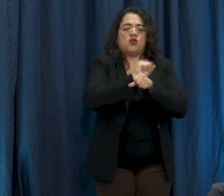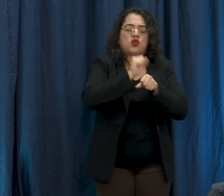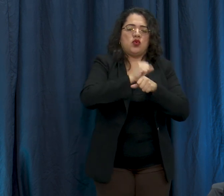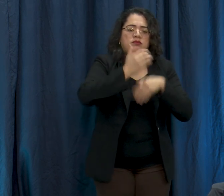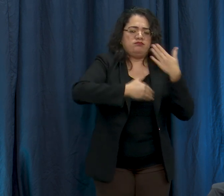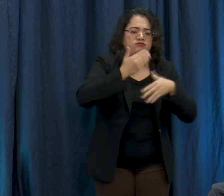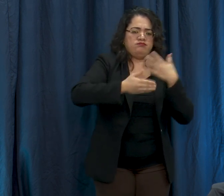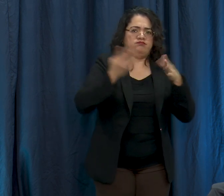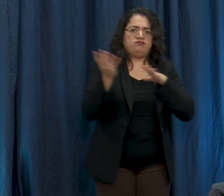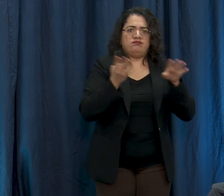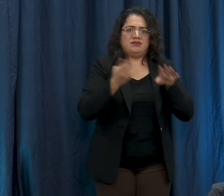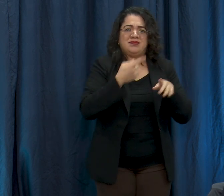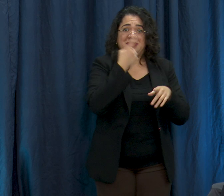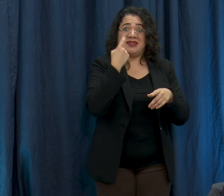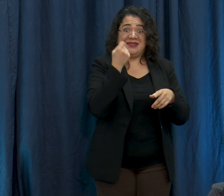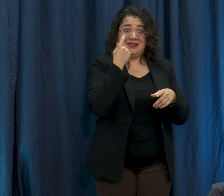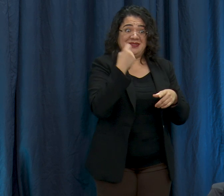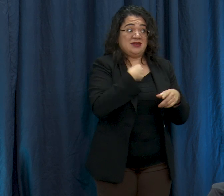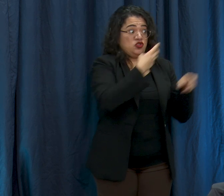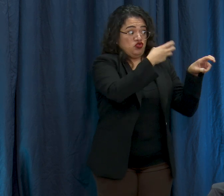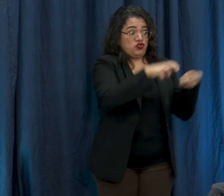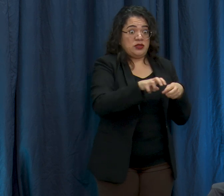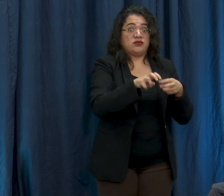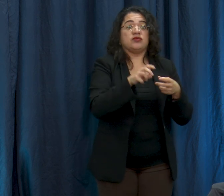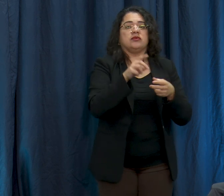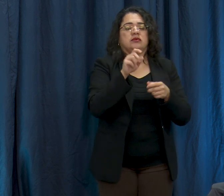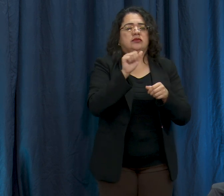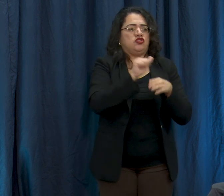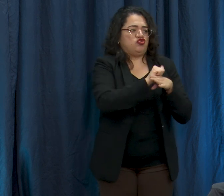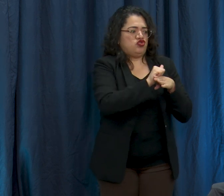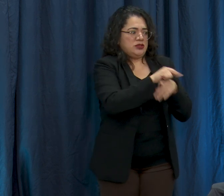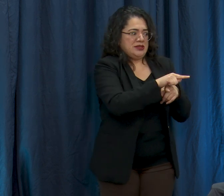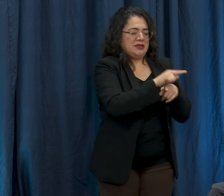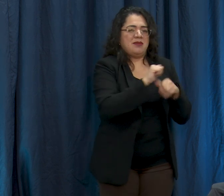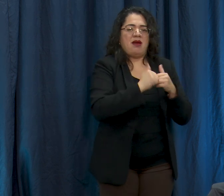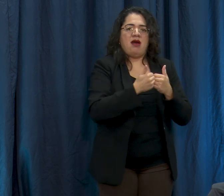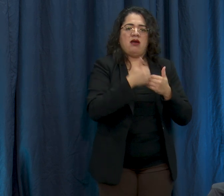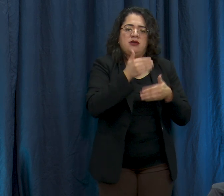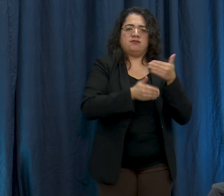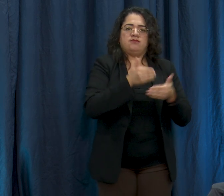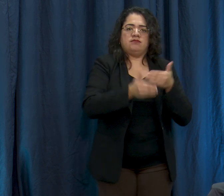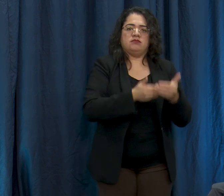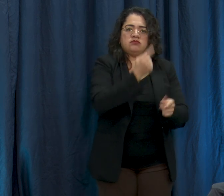a los nuevos empleos pued ahmo's ver como antennas dos semanas una semana